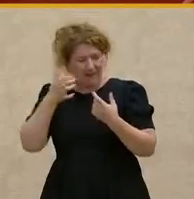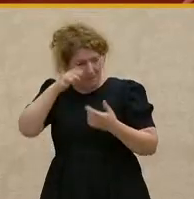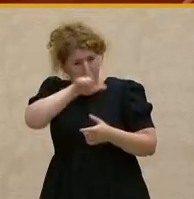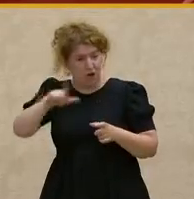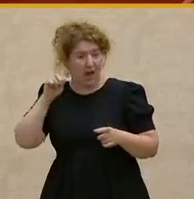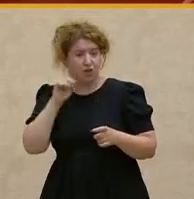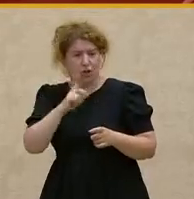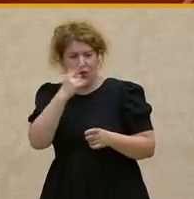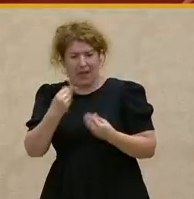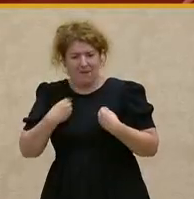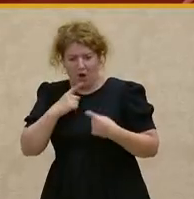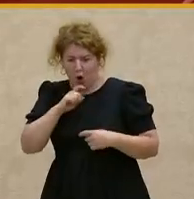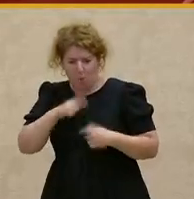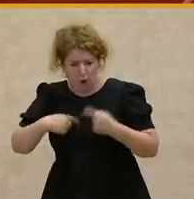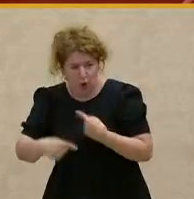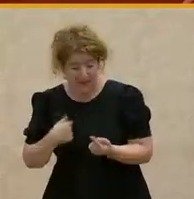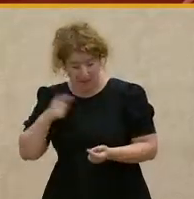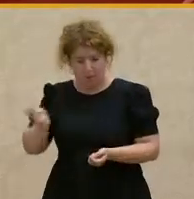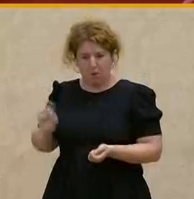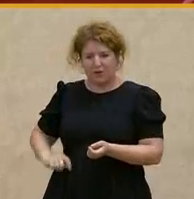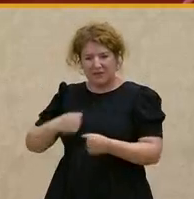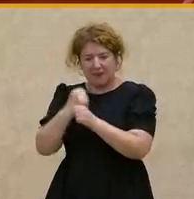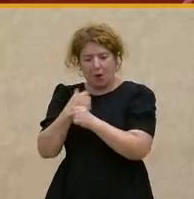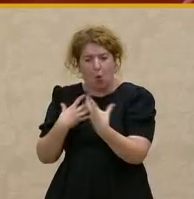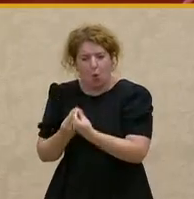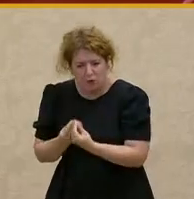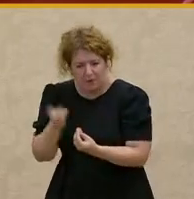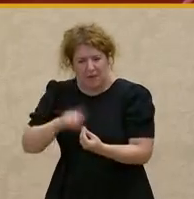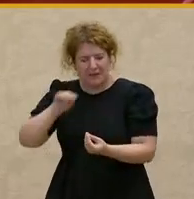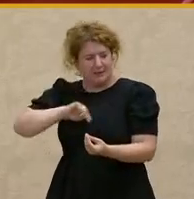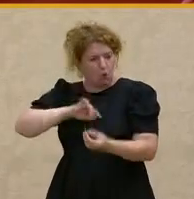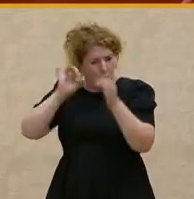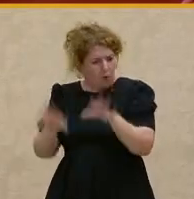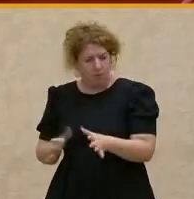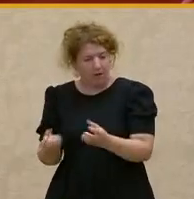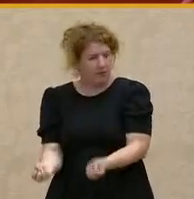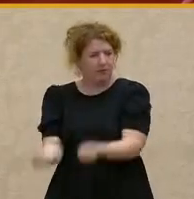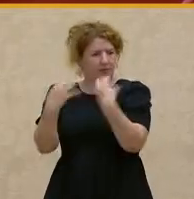día a día a los profesionales y a las personas que convivimos con esta población nos cueste a